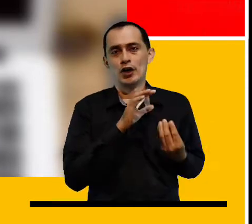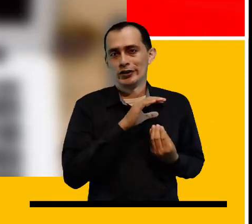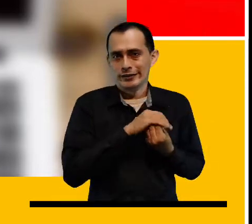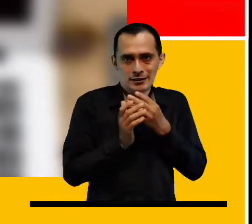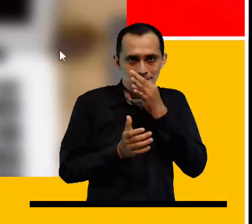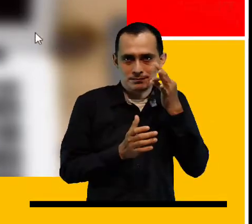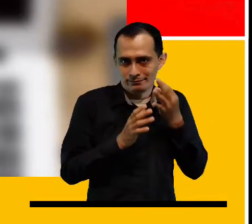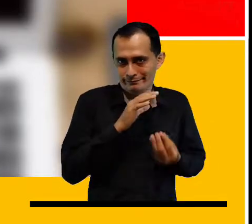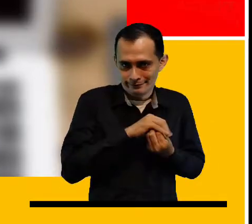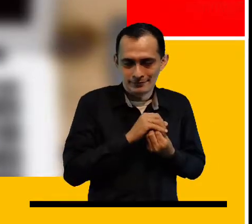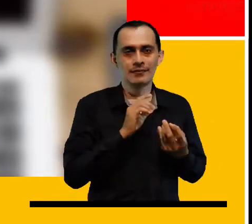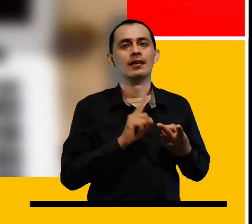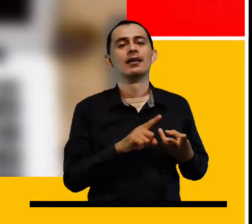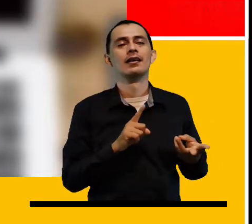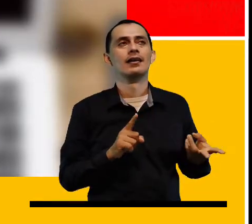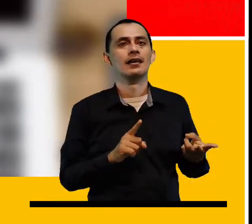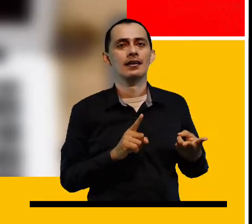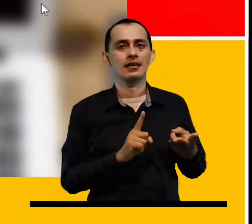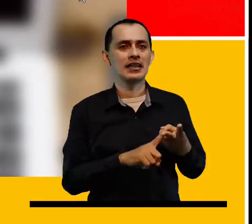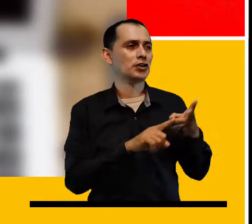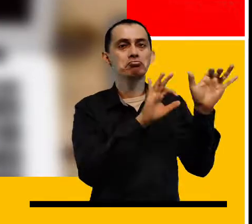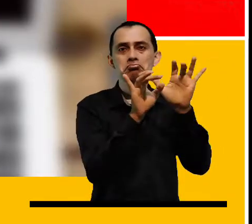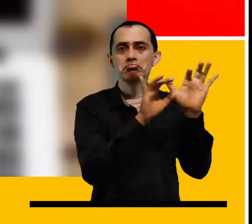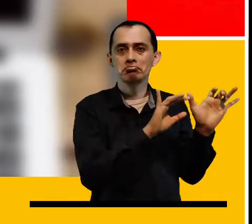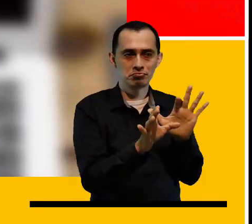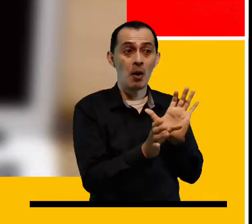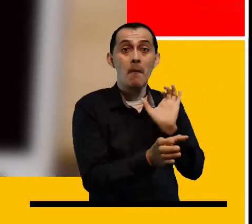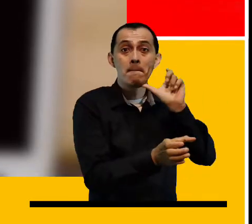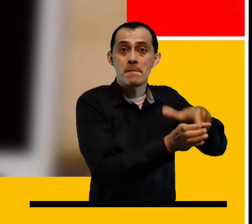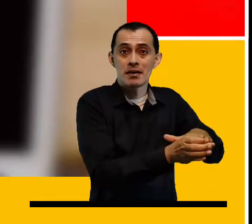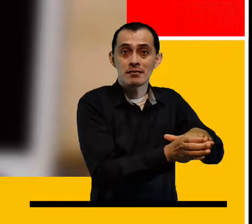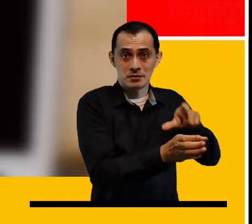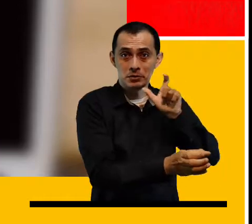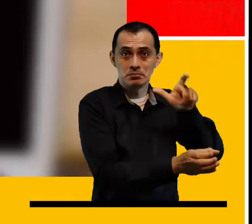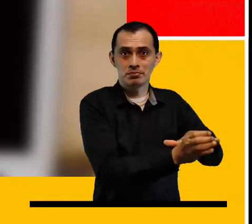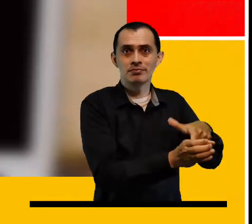eso les va a permitir a través de una validación de esa información, ojalá utilizando un email